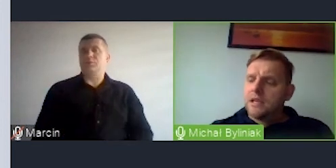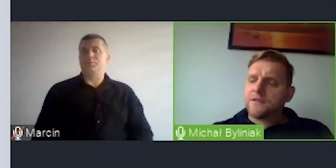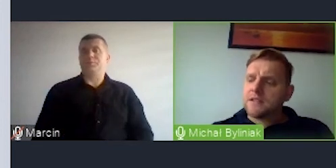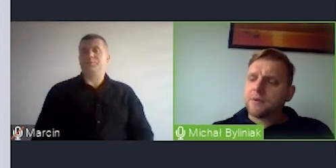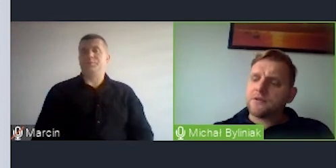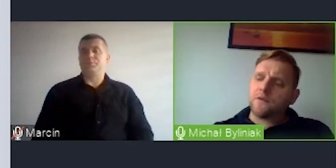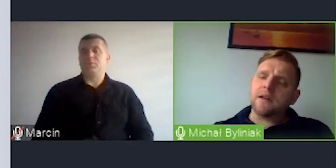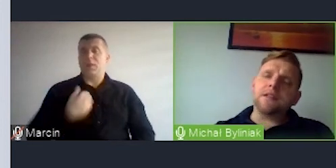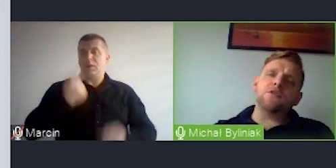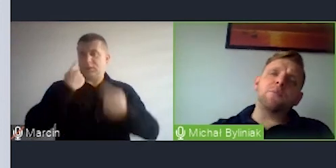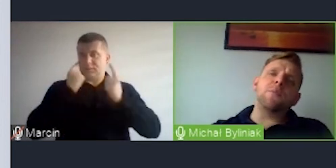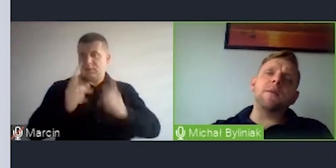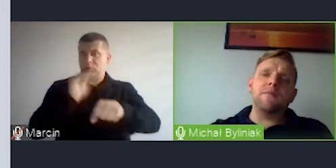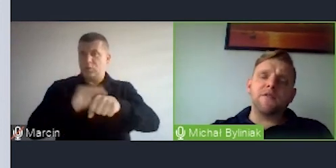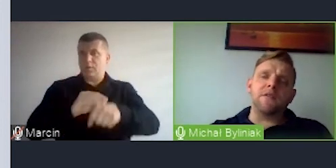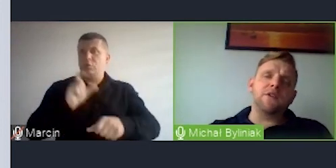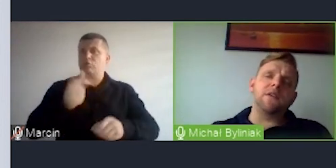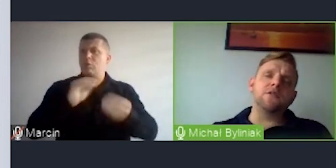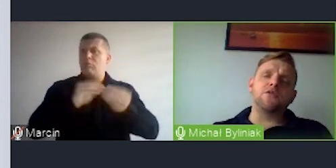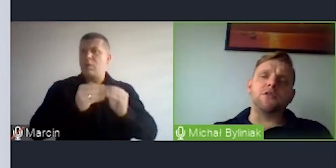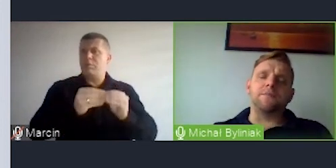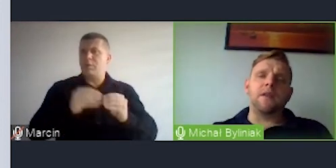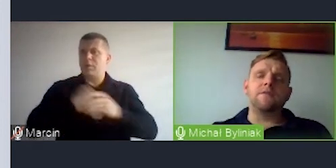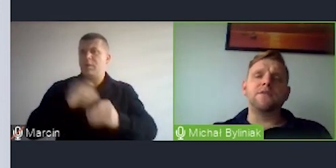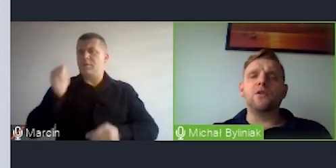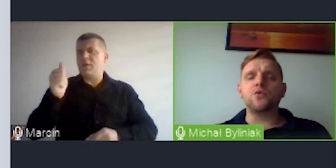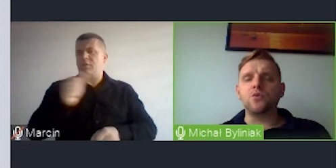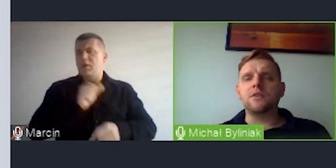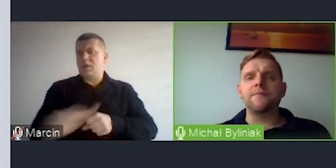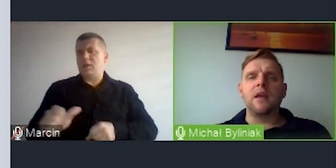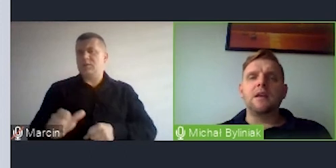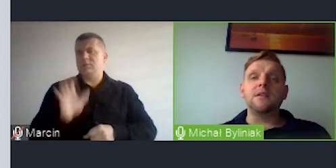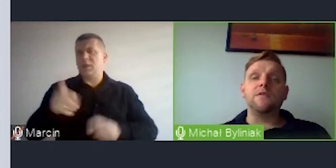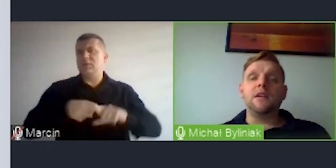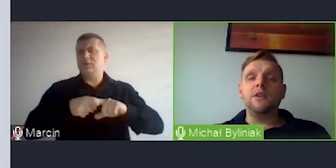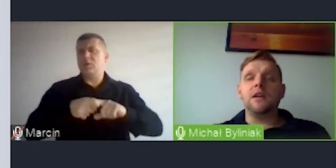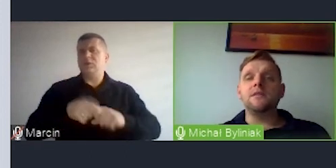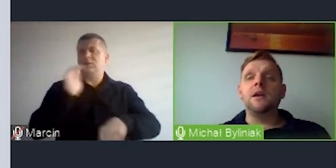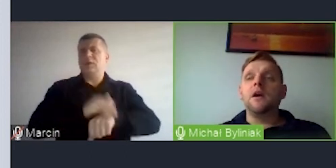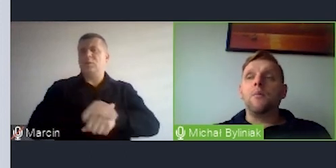Ja zwracam Państwu uwagę na to, co problemem w kwalifikowalności w związku z zamówieniami jest,